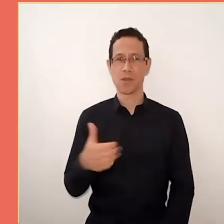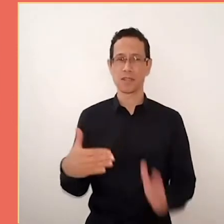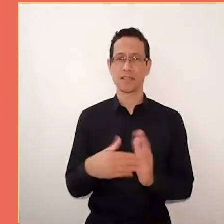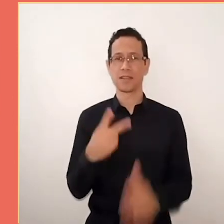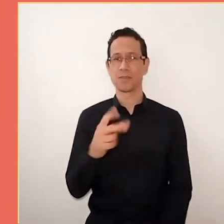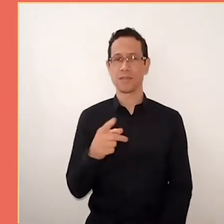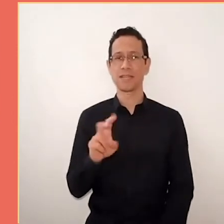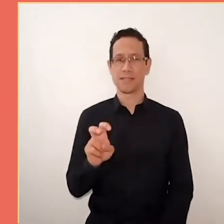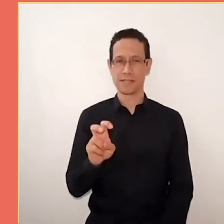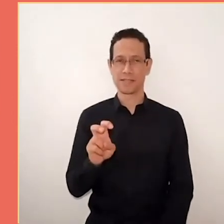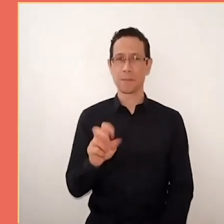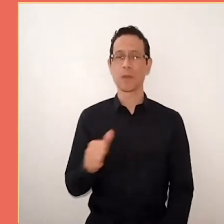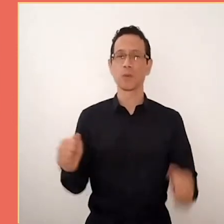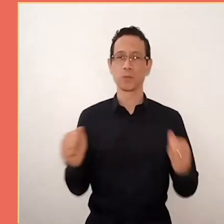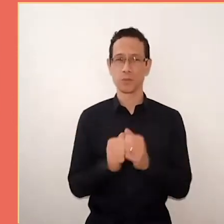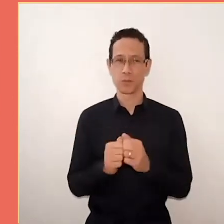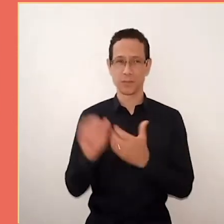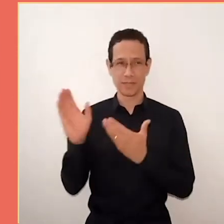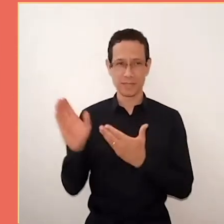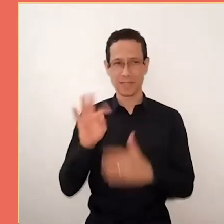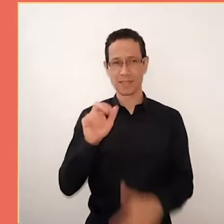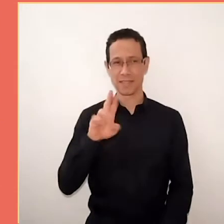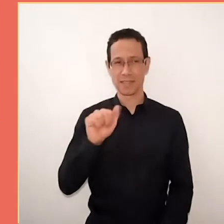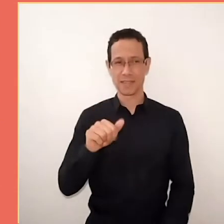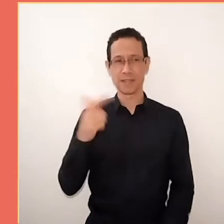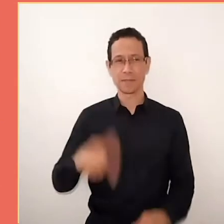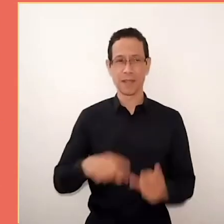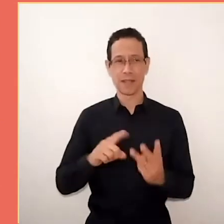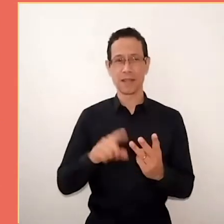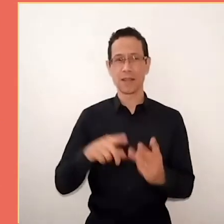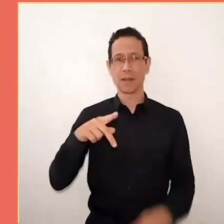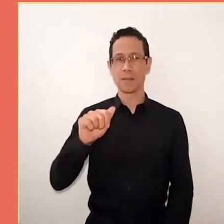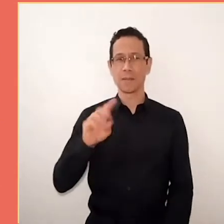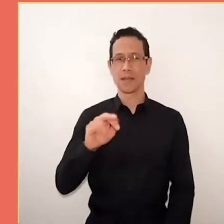E juntamente comigo e com Patrícia Dias, faz a curadoria desse seminário internacional